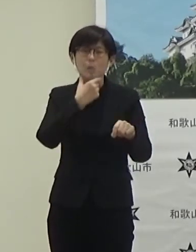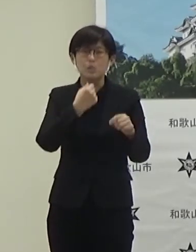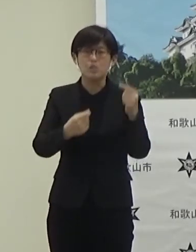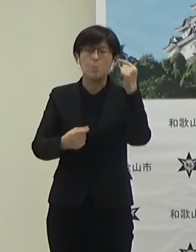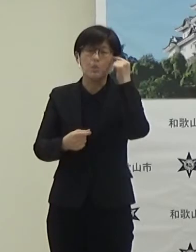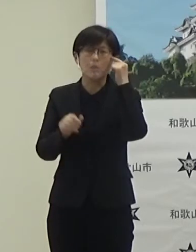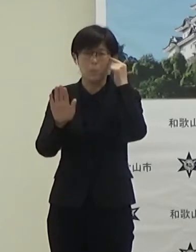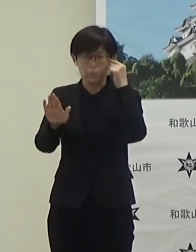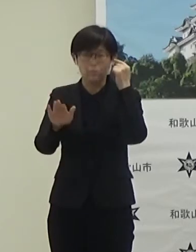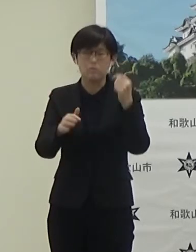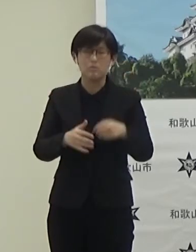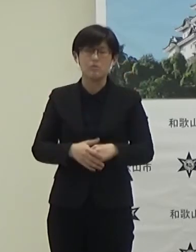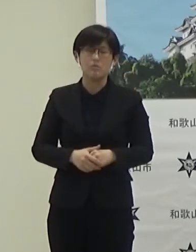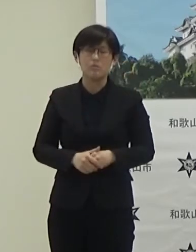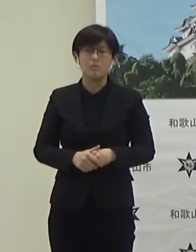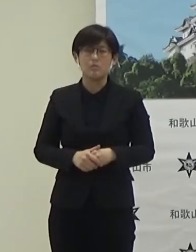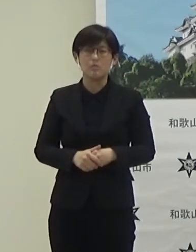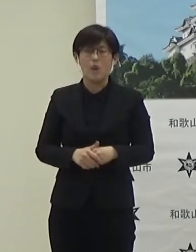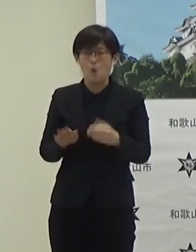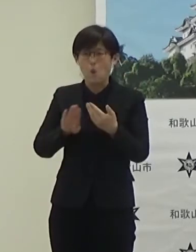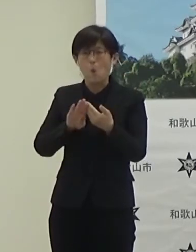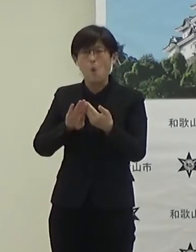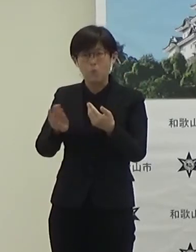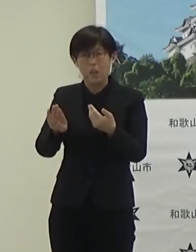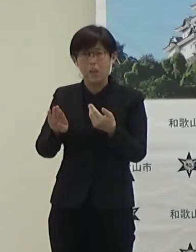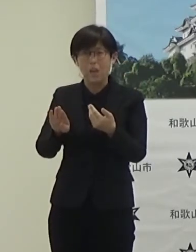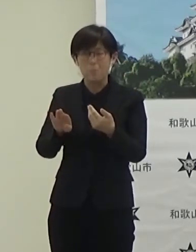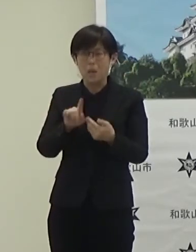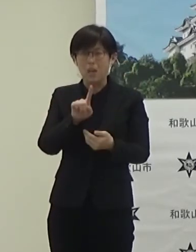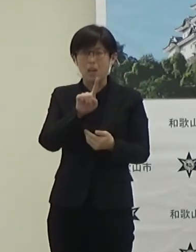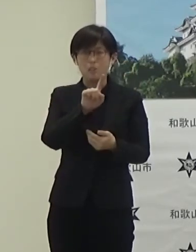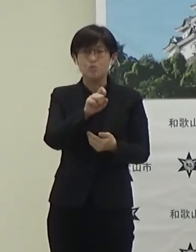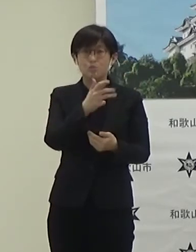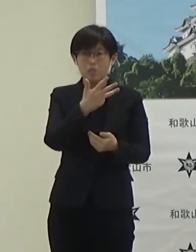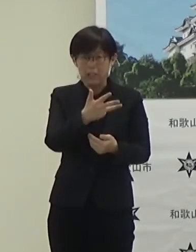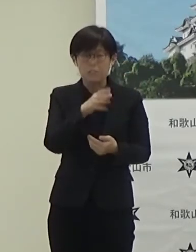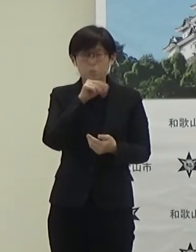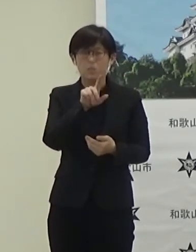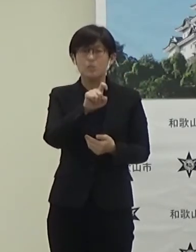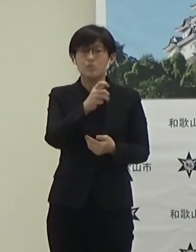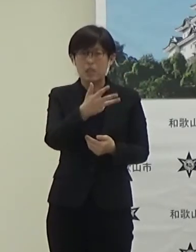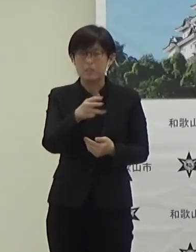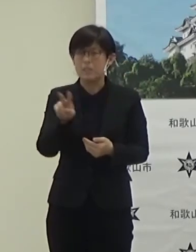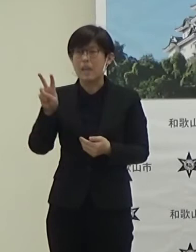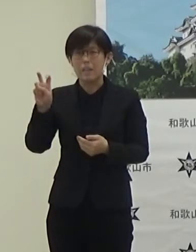それ以外もですね18歳と20歳でできること できないことがあるのでそうした周知についても